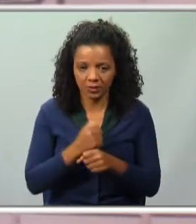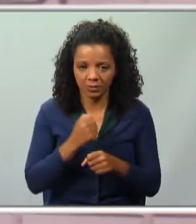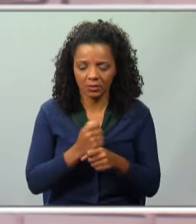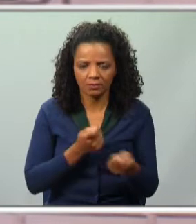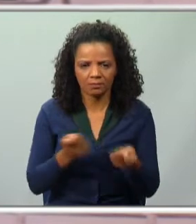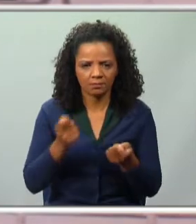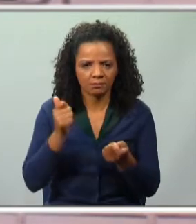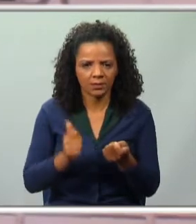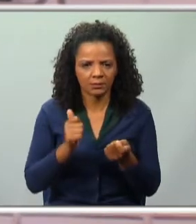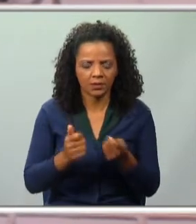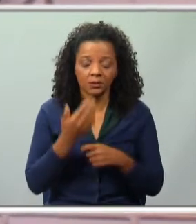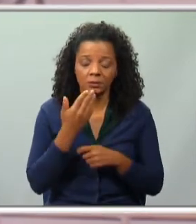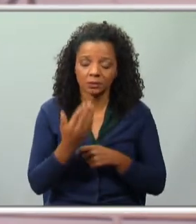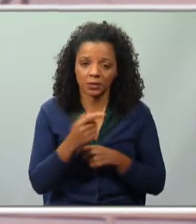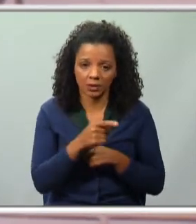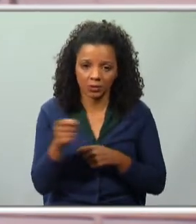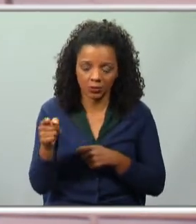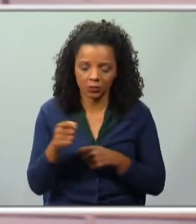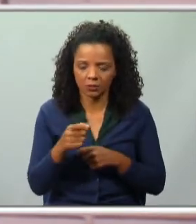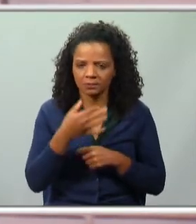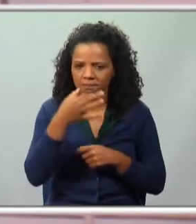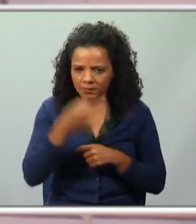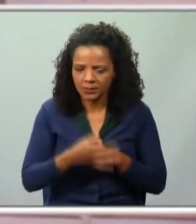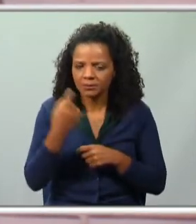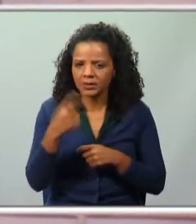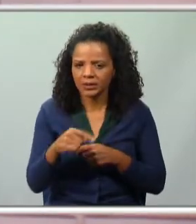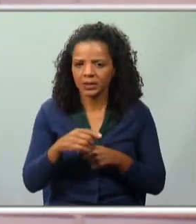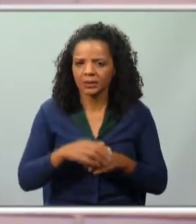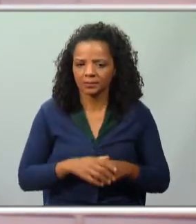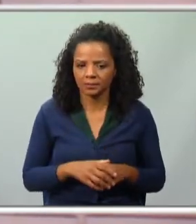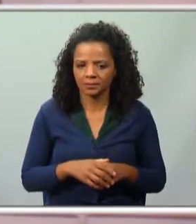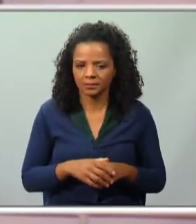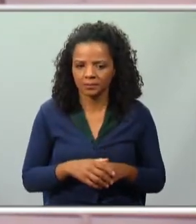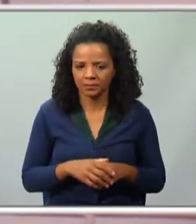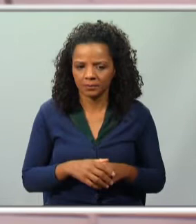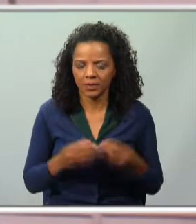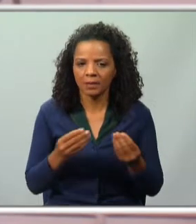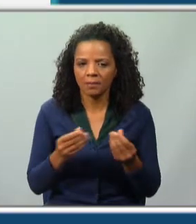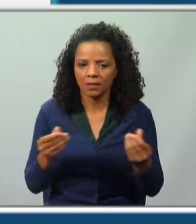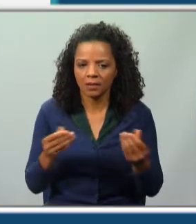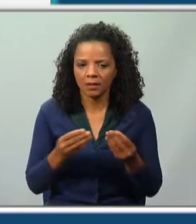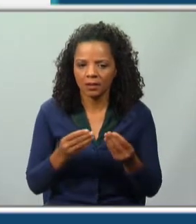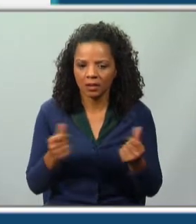organizados peço-vos então que confirmem que tem por favor o vosso material o 組織我請你確認請你有你的材料